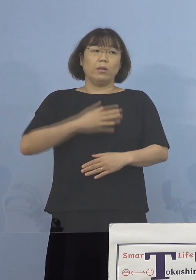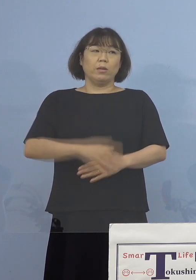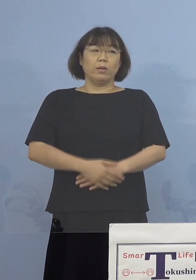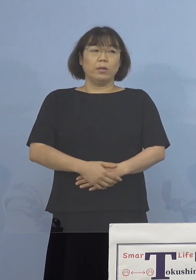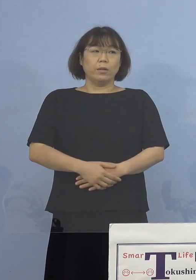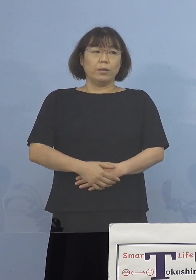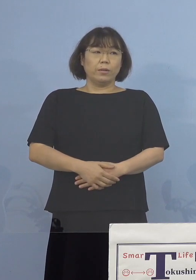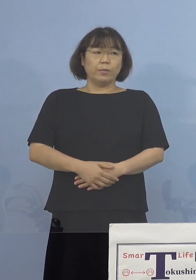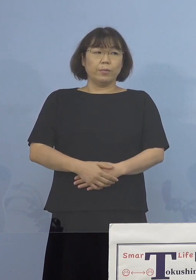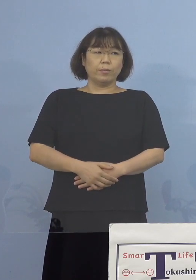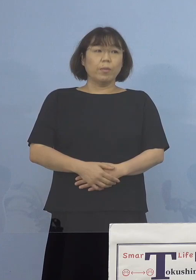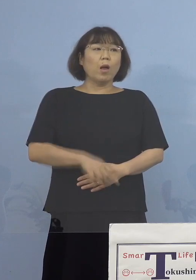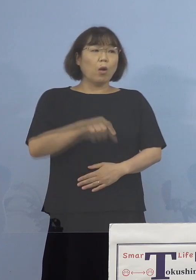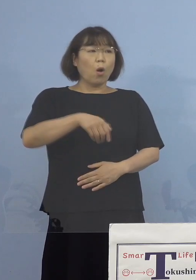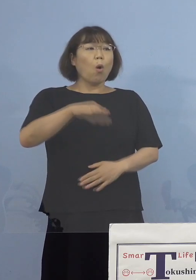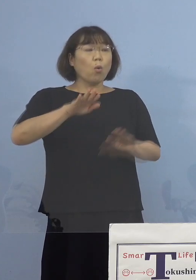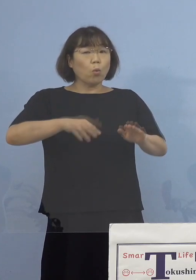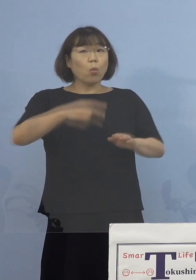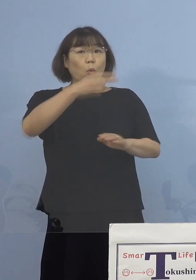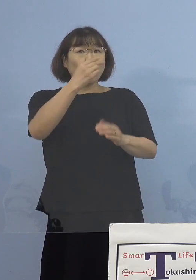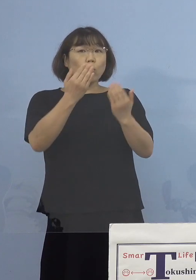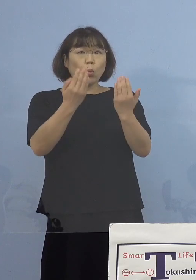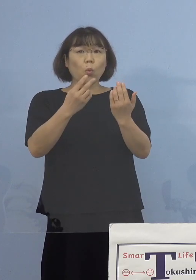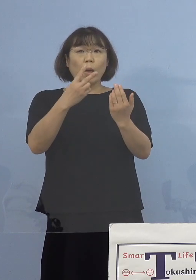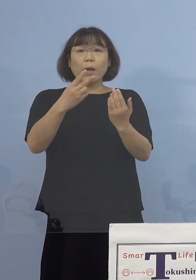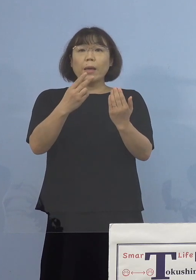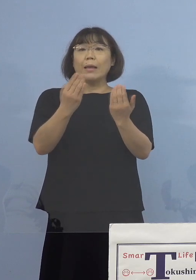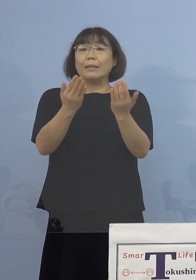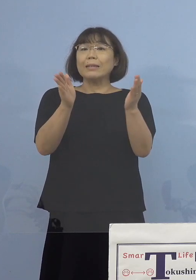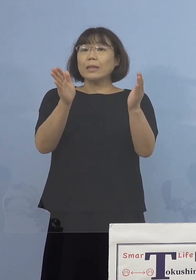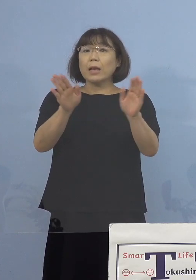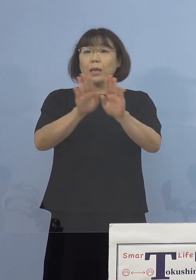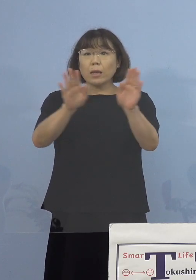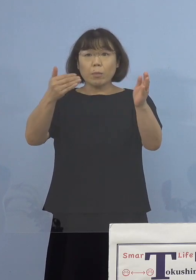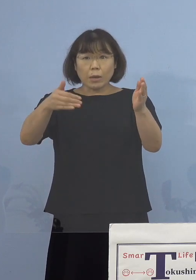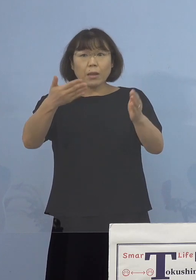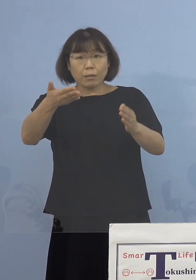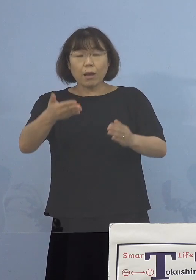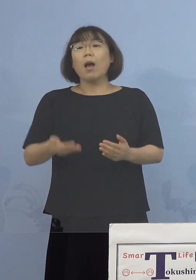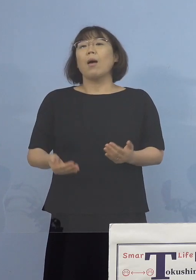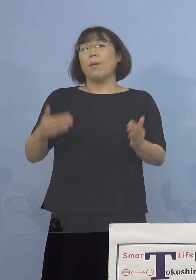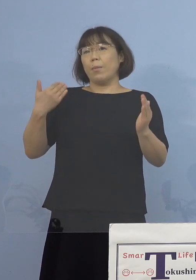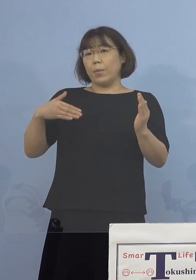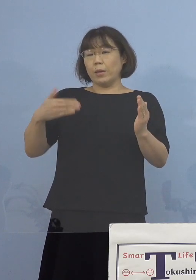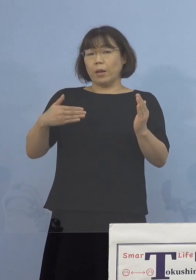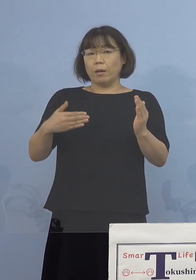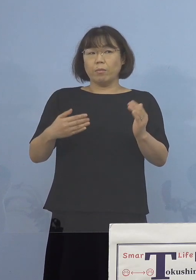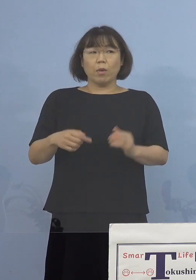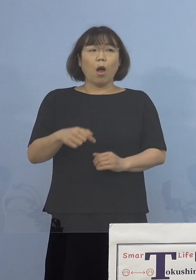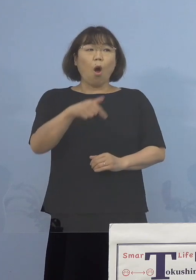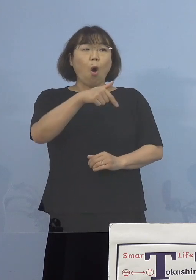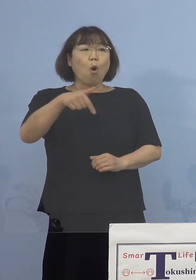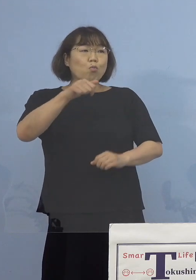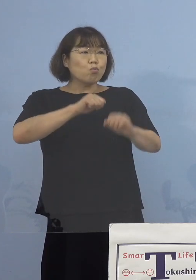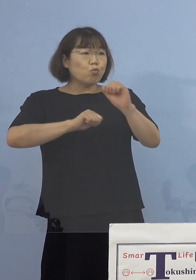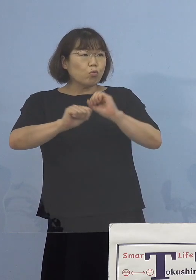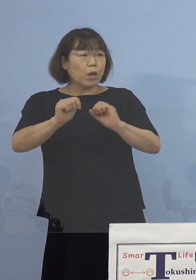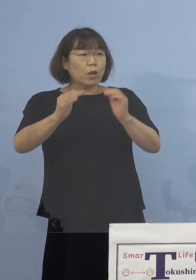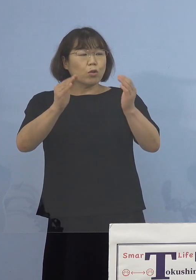（徳島新聞社） こちらの高校はまだ2学期は始まってないんですかね （保健福祉部長） はい、そうでございます （徳島新聞社） 部活動というのは屋内スポーツか何か。どういった